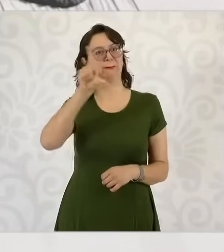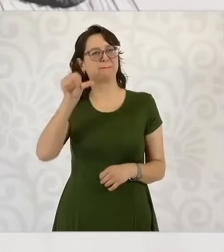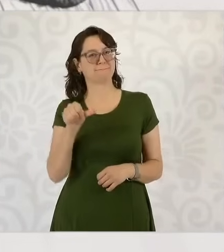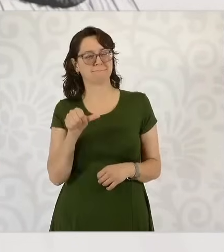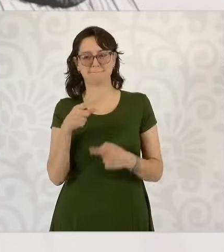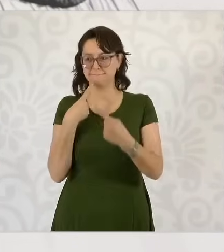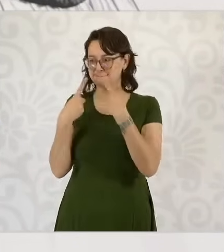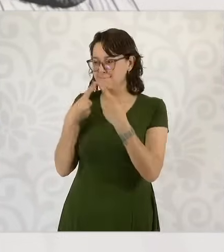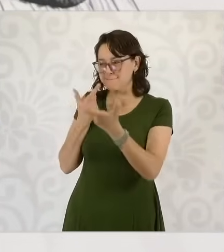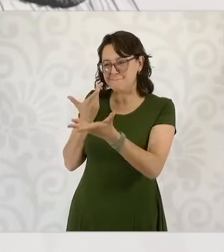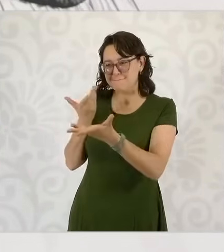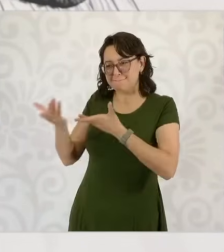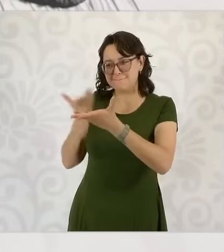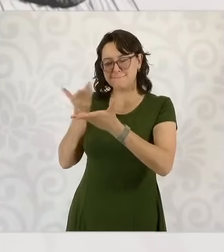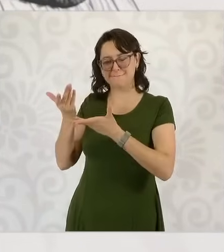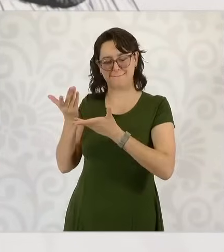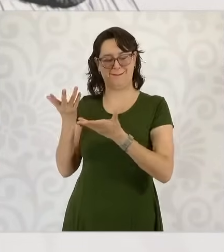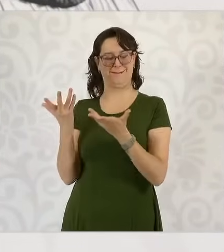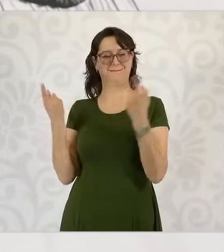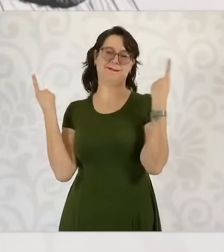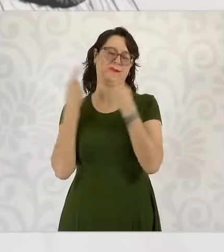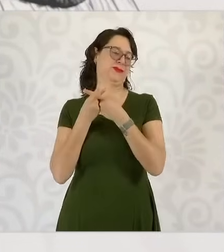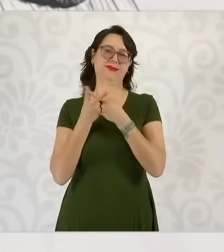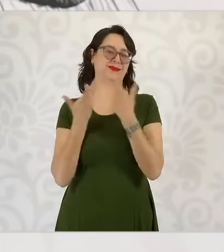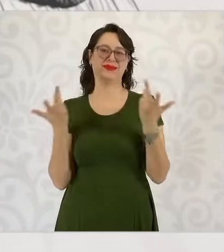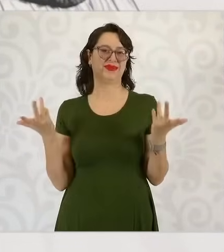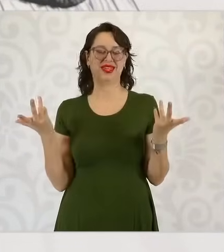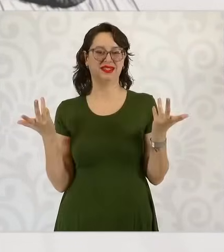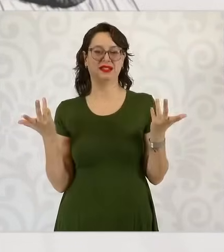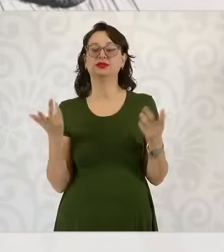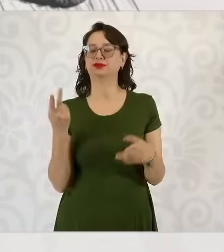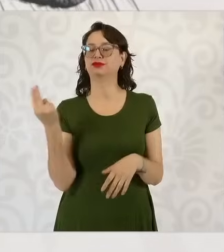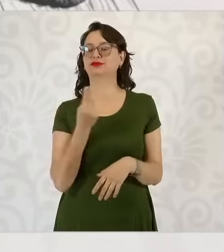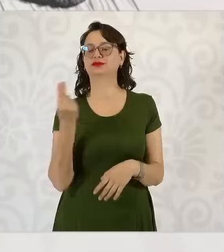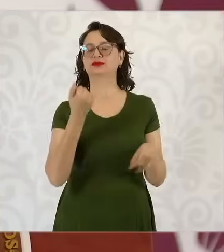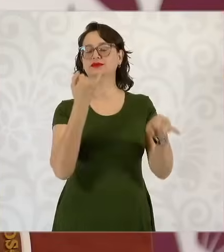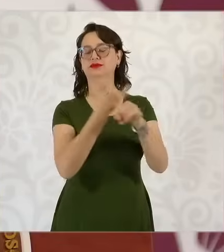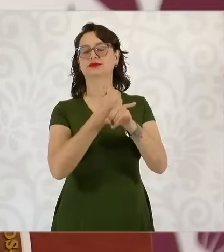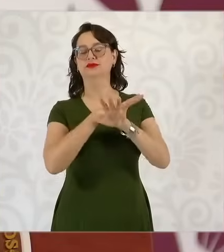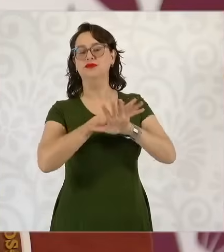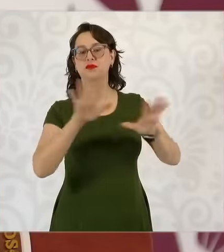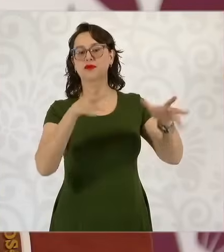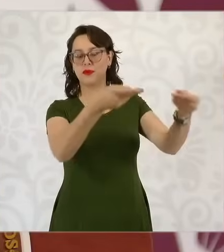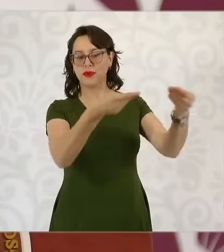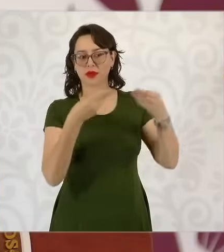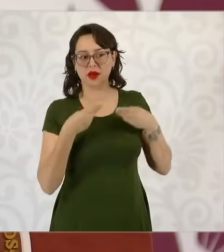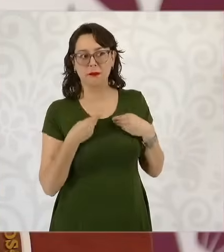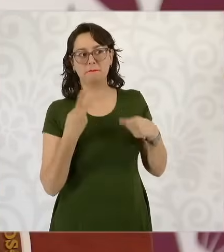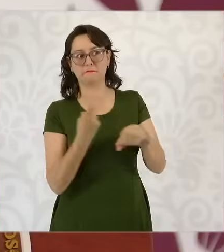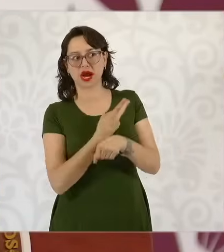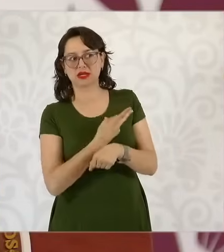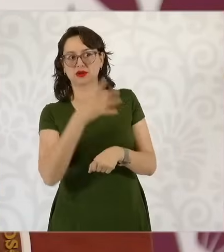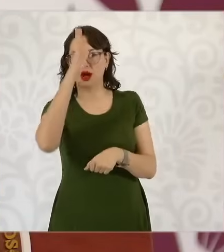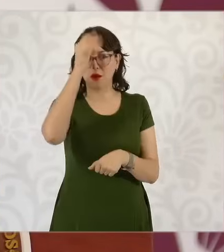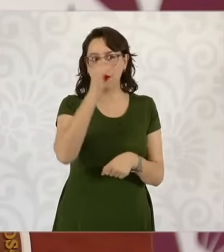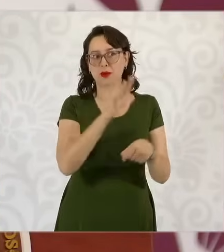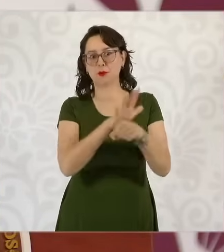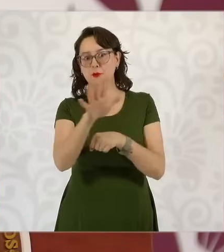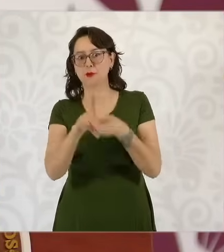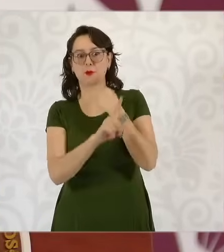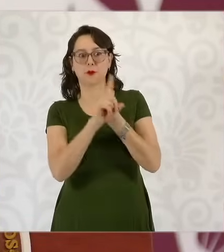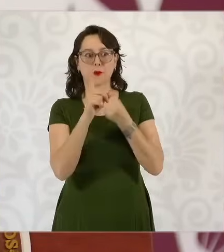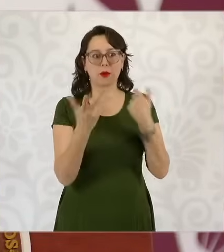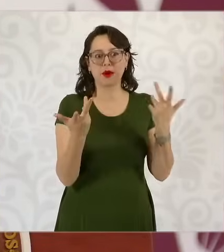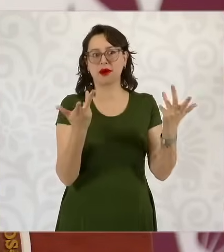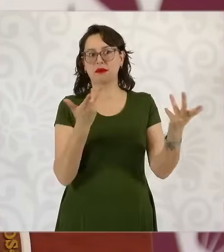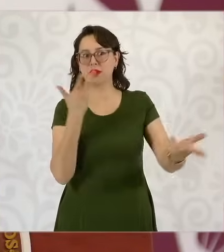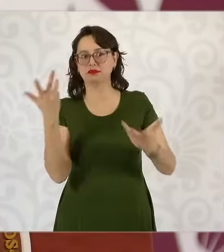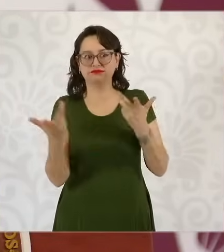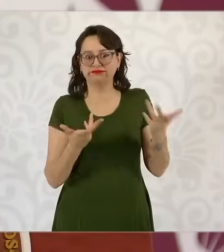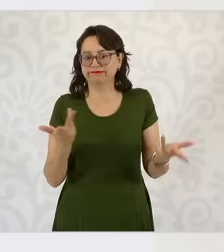informen si hay un acuerdo si no hay un acuerdo tienen que